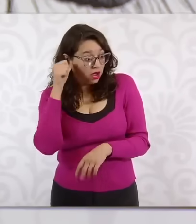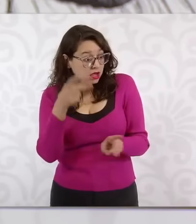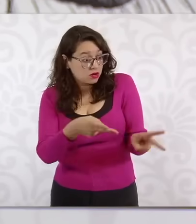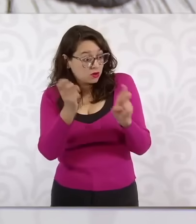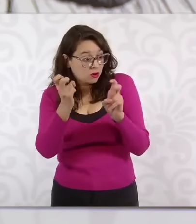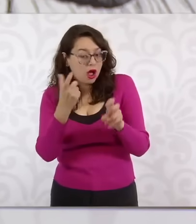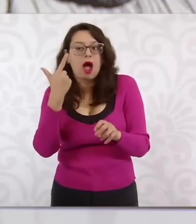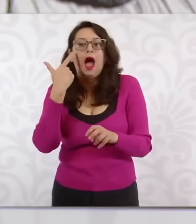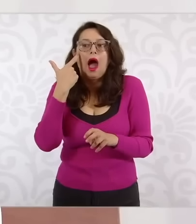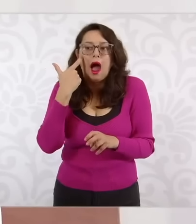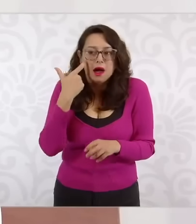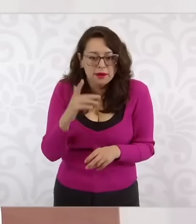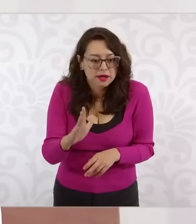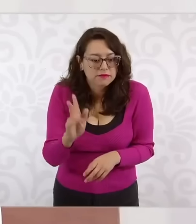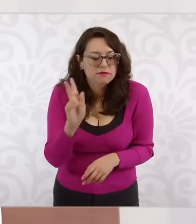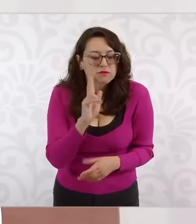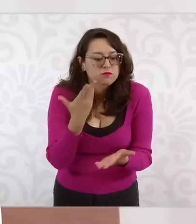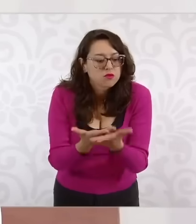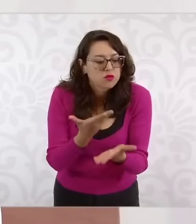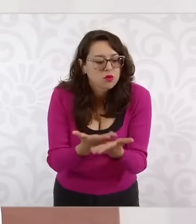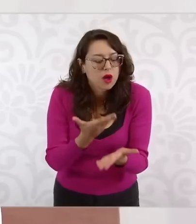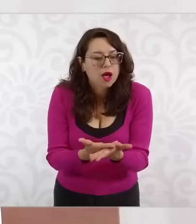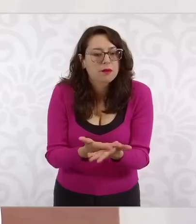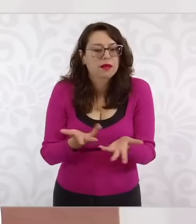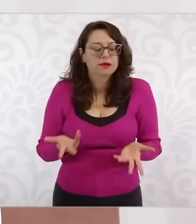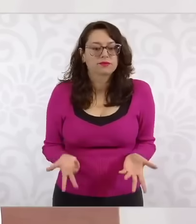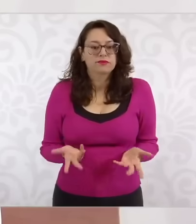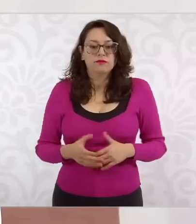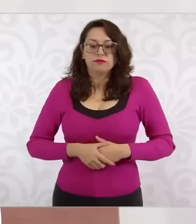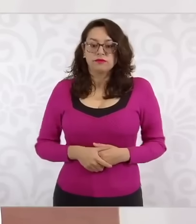en efecto le robó la bolsa." Hay veces que la ciudadanía dice, "Oye, ¿por qué este policía?"